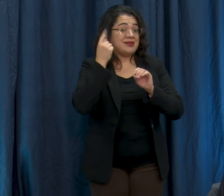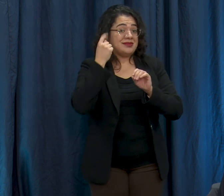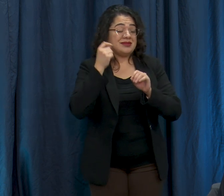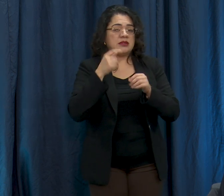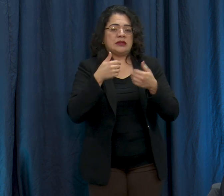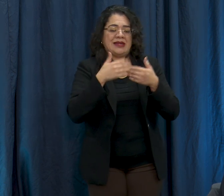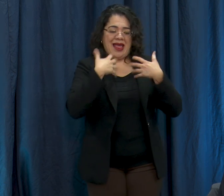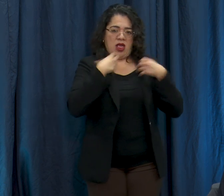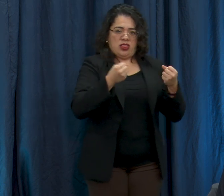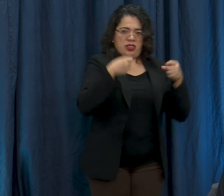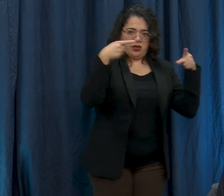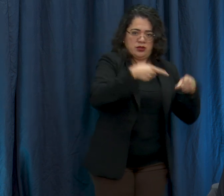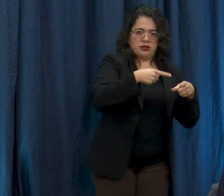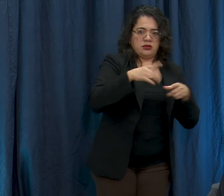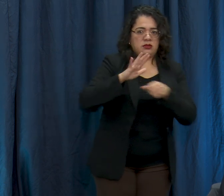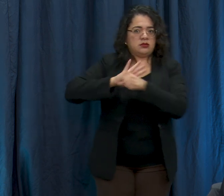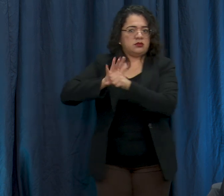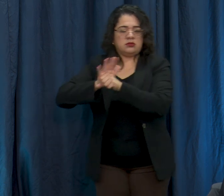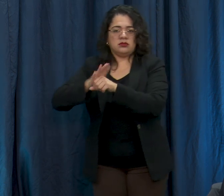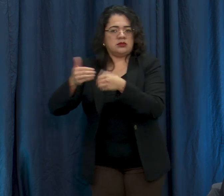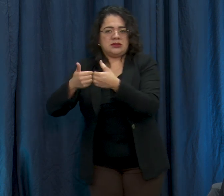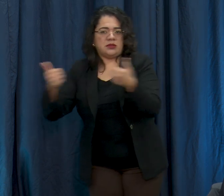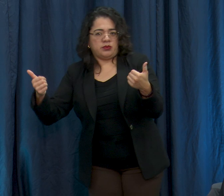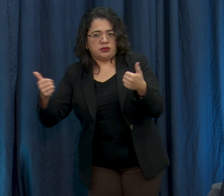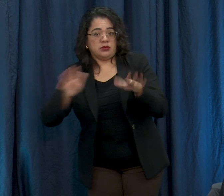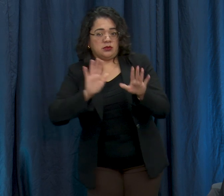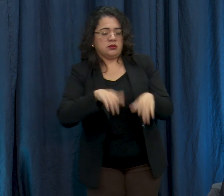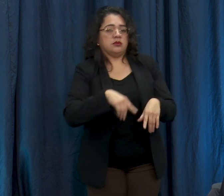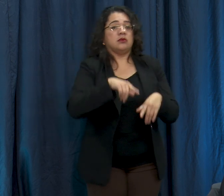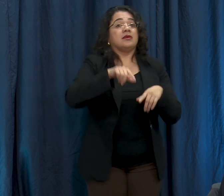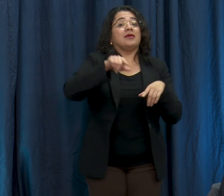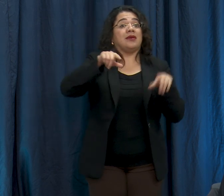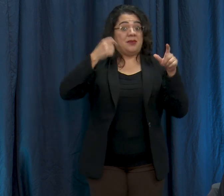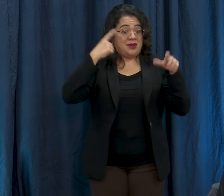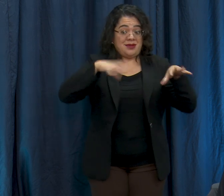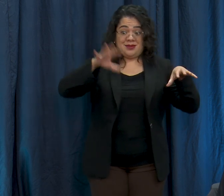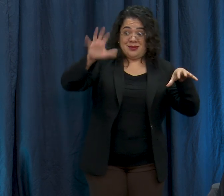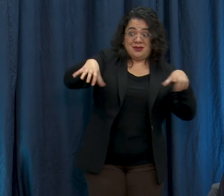Corona be rose Iyer tambien lands ahmo's la clínica de Otto servicio otra vez